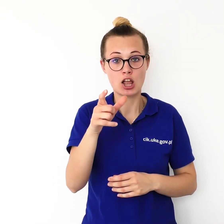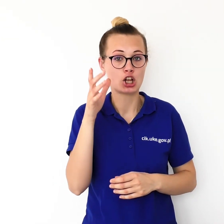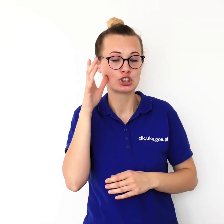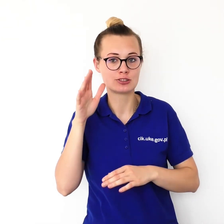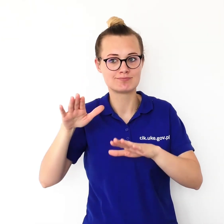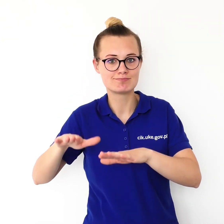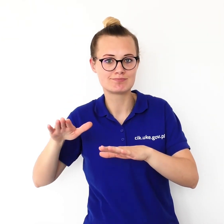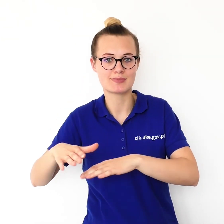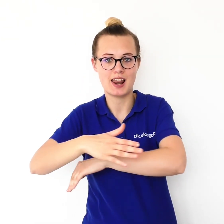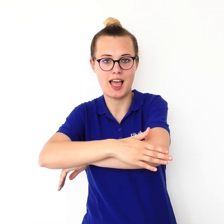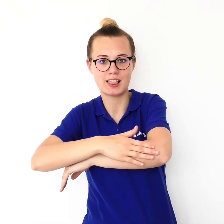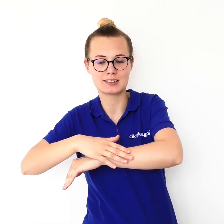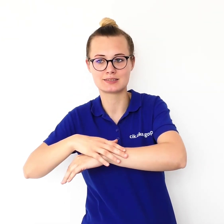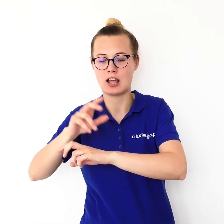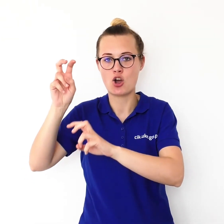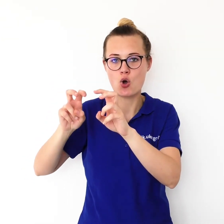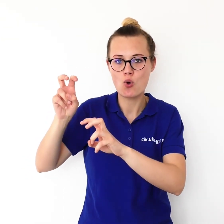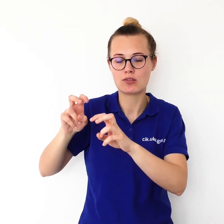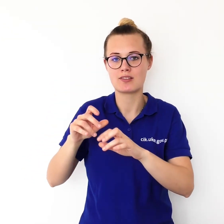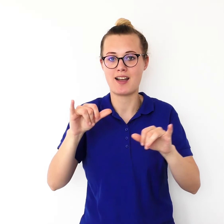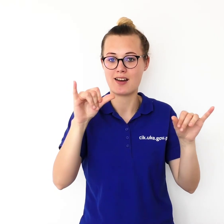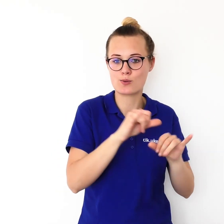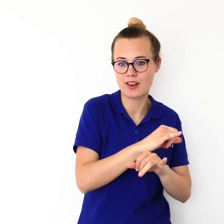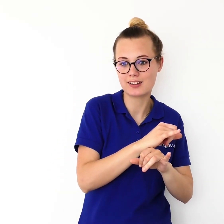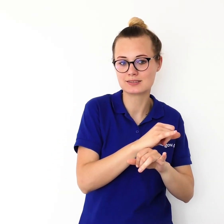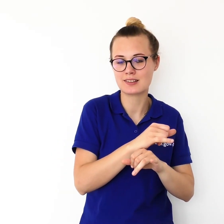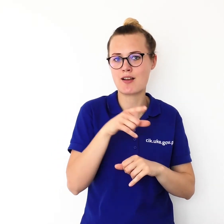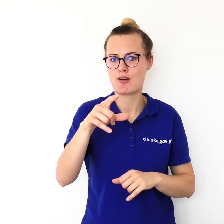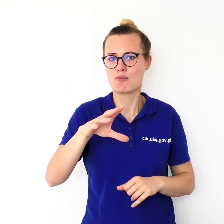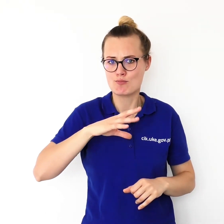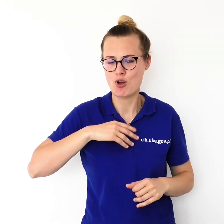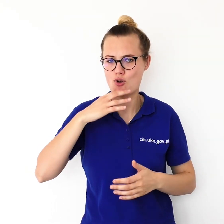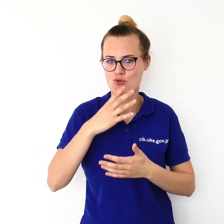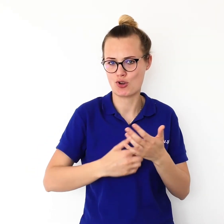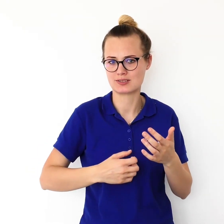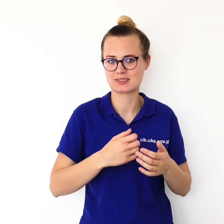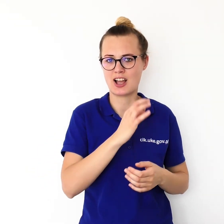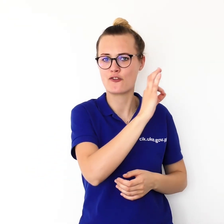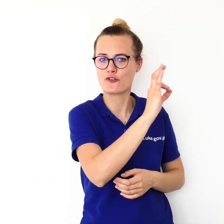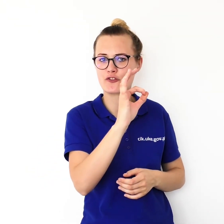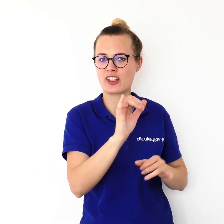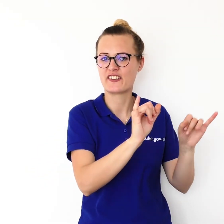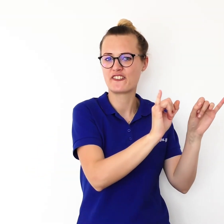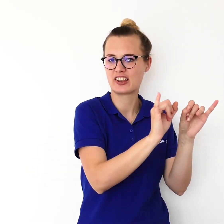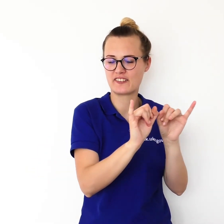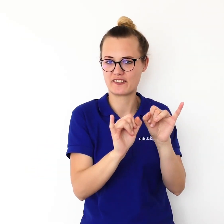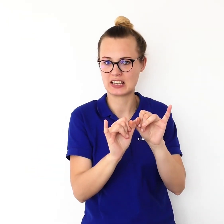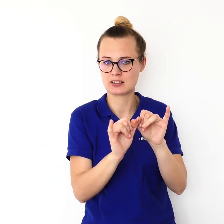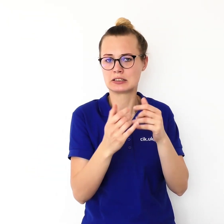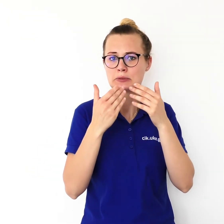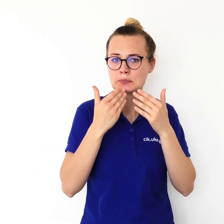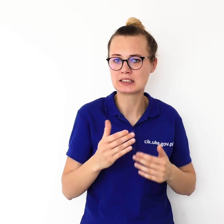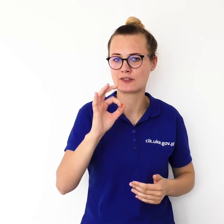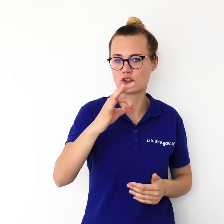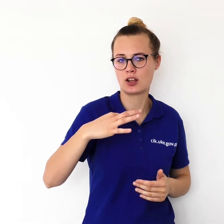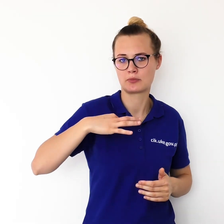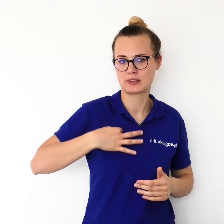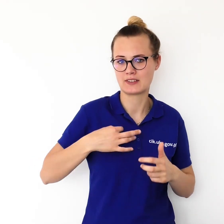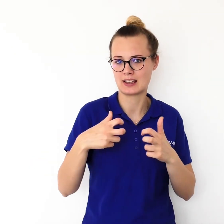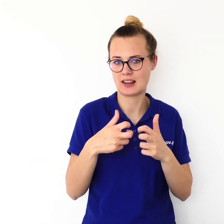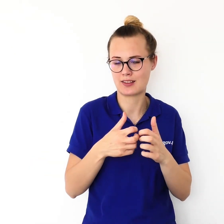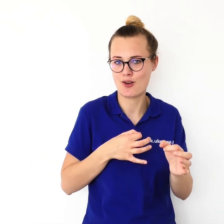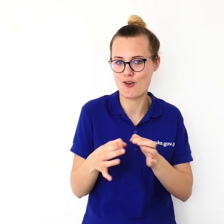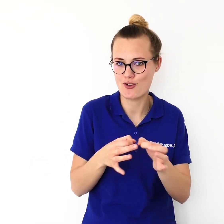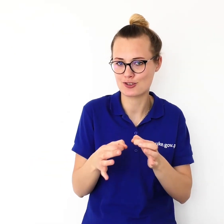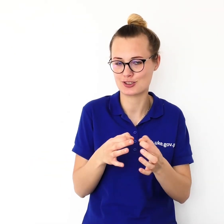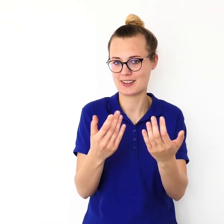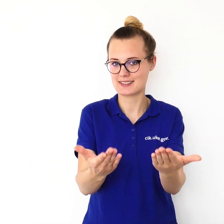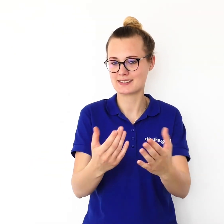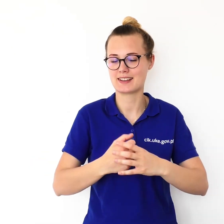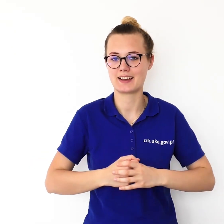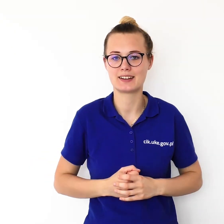Gdy przebywasz w hotelu czy w restauracji, możesz także skorzystać z sieci Wi-fi. Pozwoli ci to zaoszczędzić transfer danych.